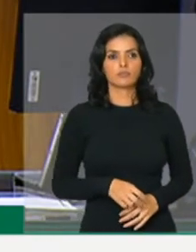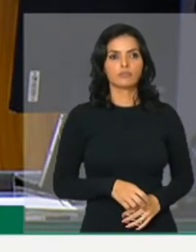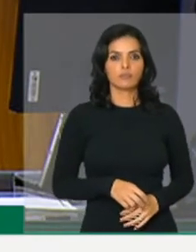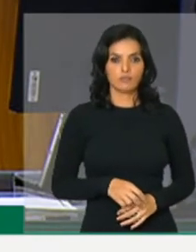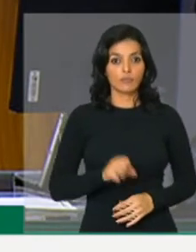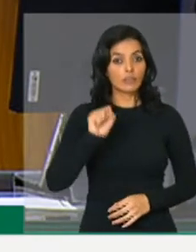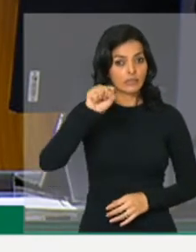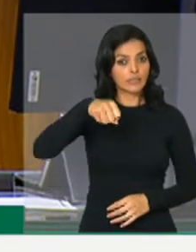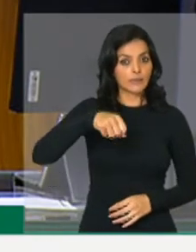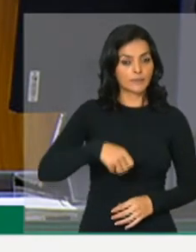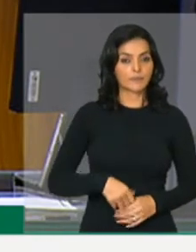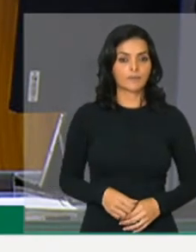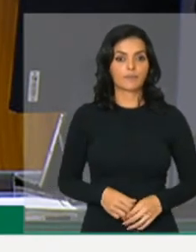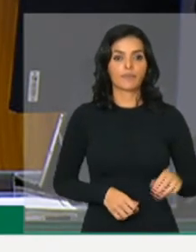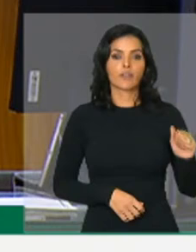[PRESIDENTE]: PODEMOS. -- [DEPUTADO]: PODEMOS